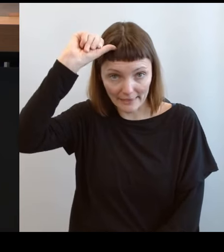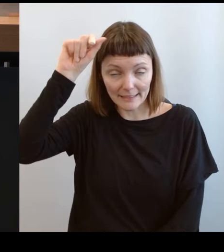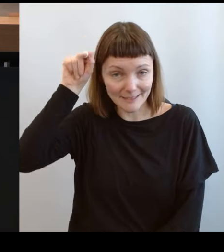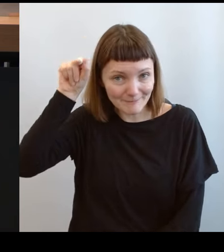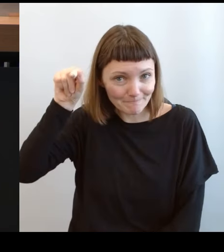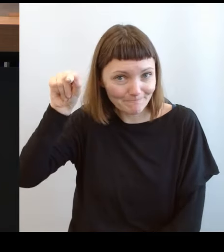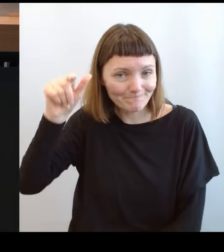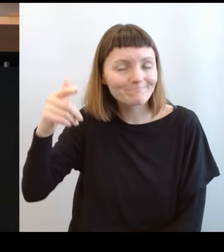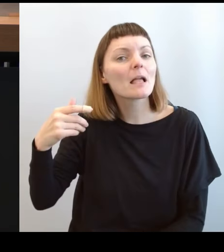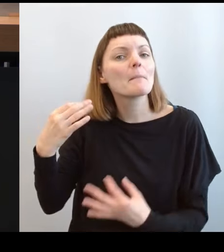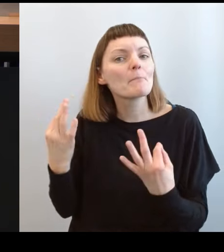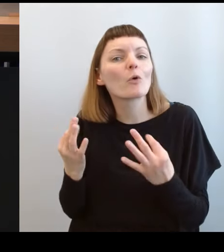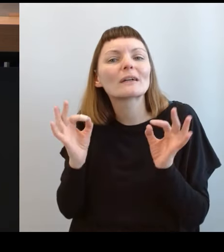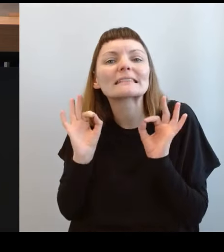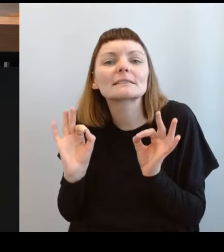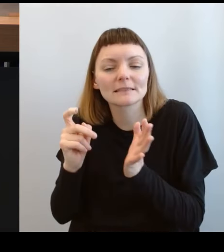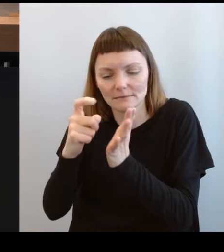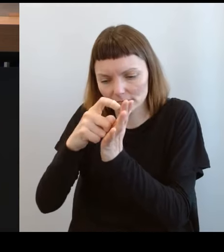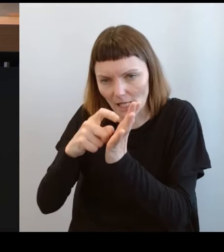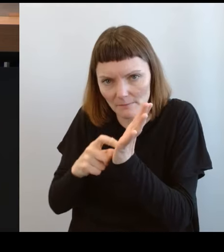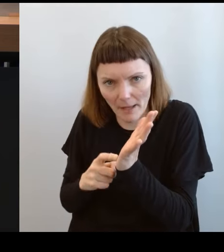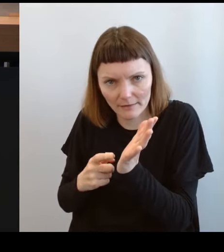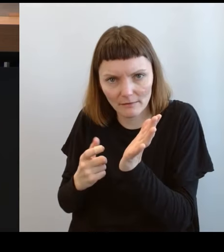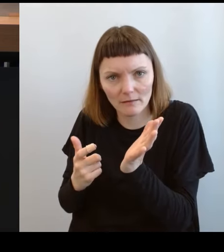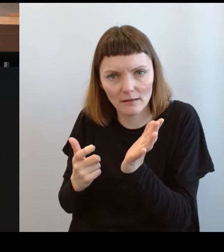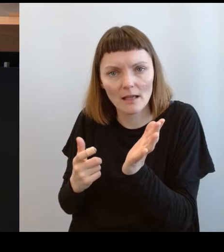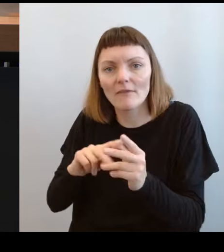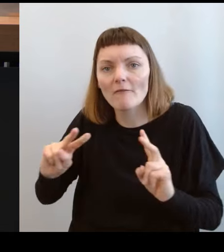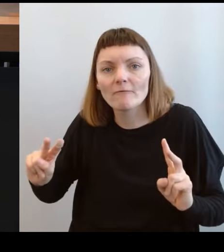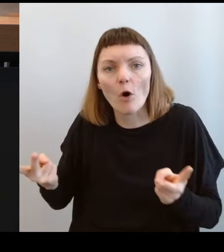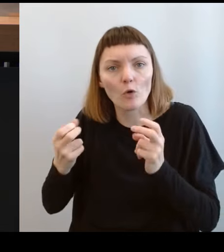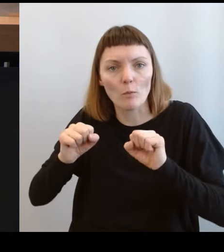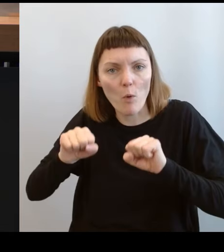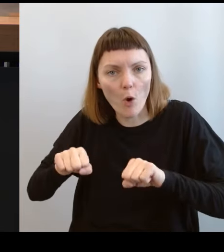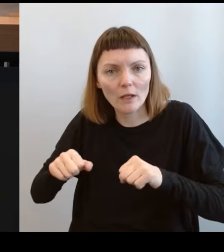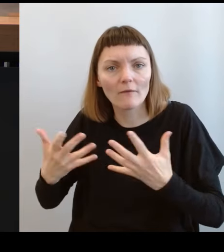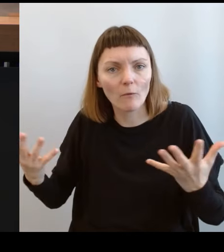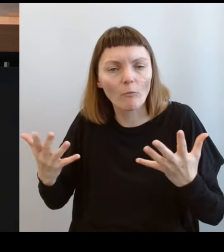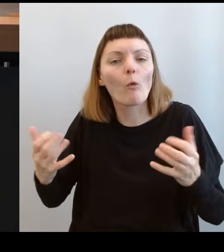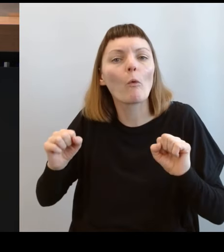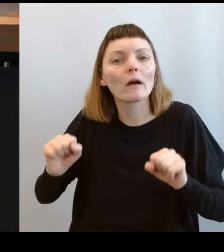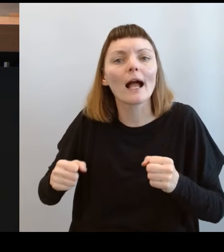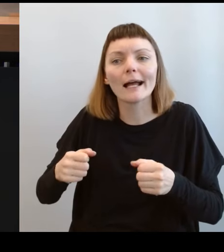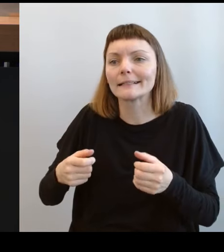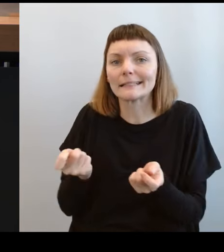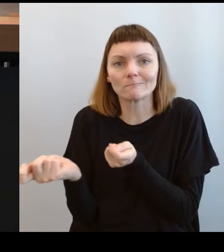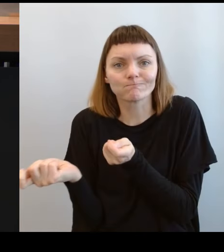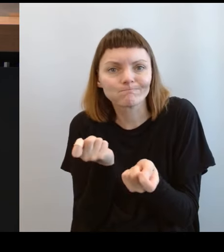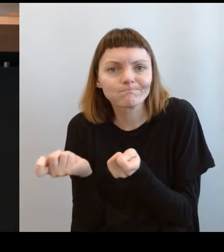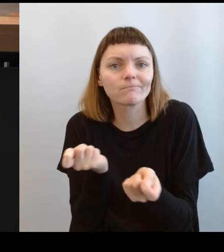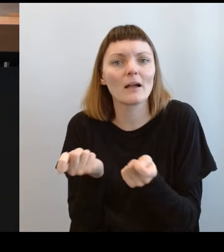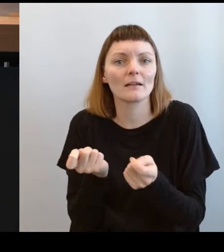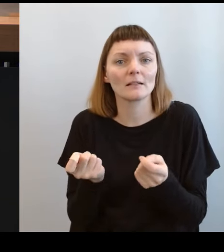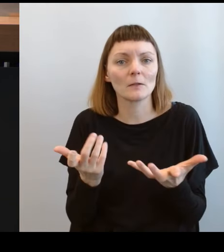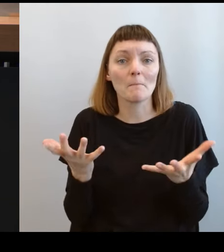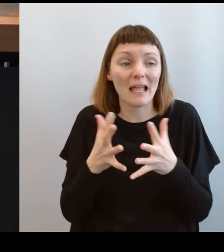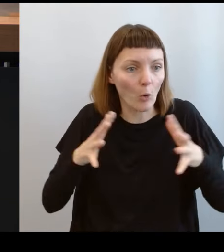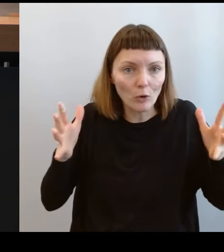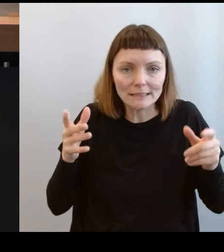zusammenführen, damit wir das Dickicht nicht größer machen, sondern kleiner machen? Wo müssen wir nachjustieren? Und genau das werden wir jetzt tun. Dafür haben